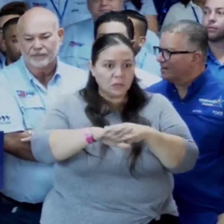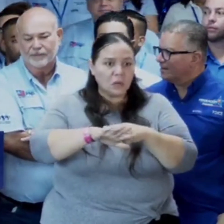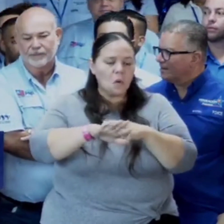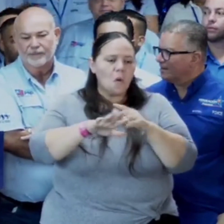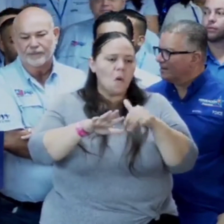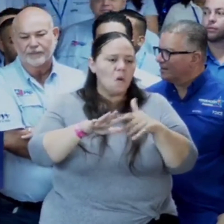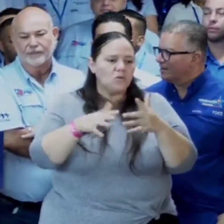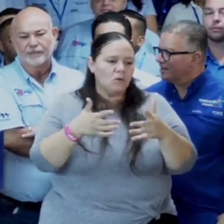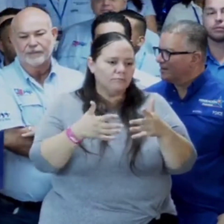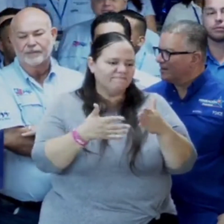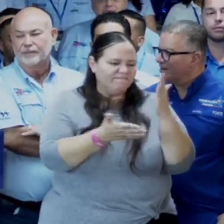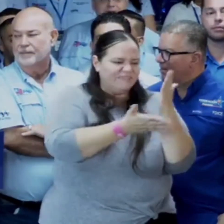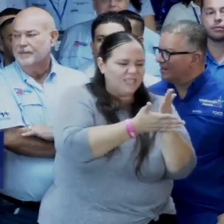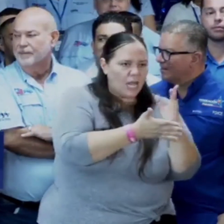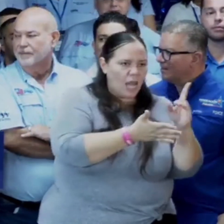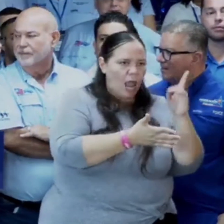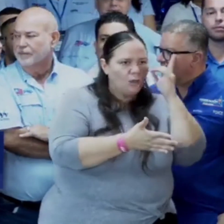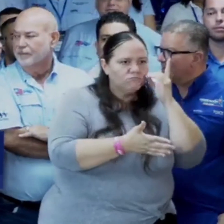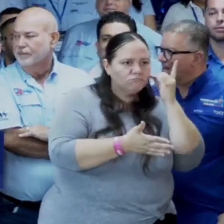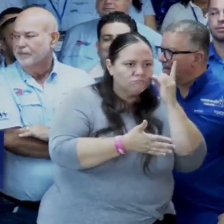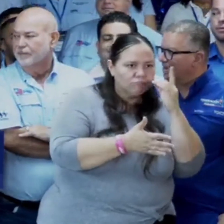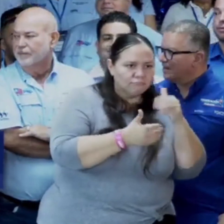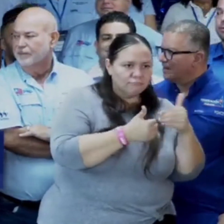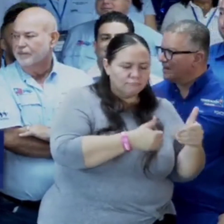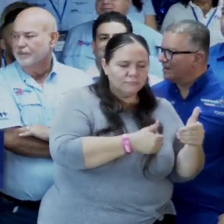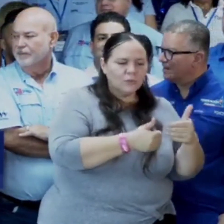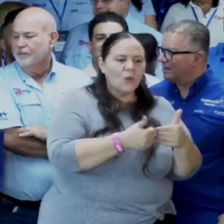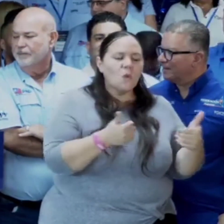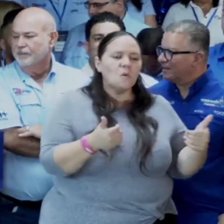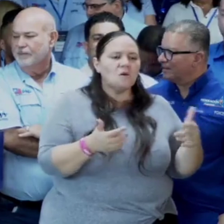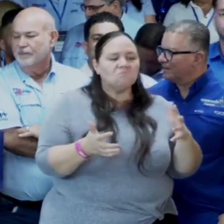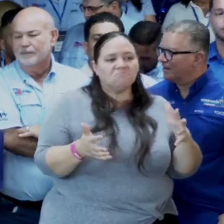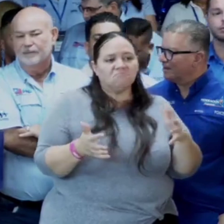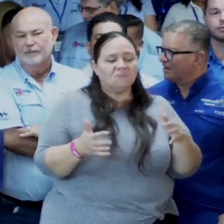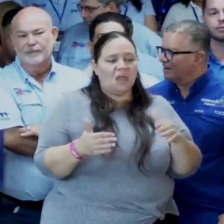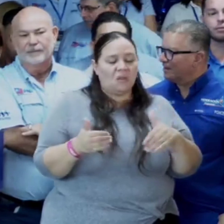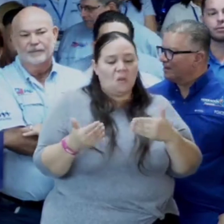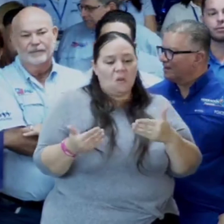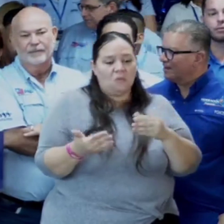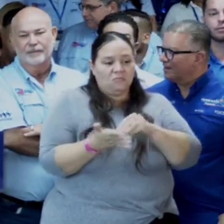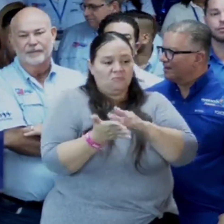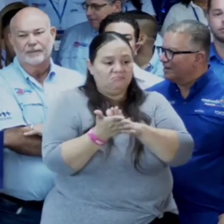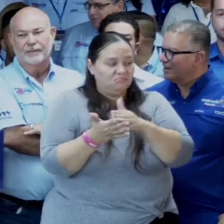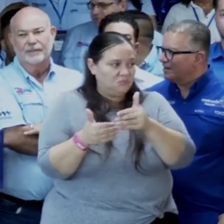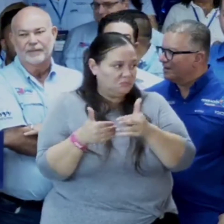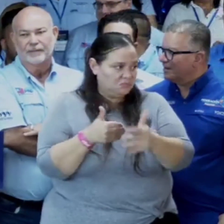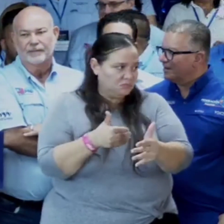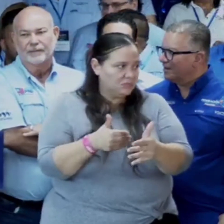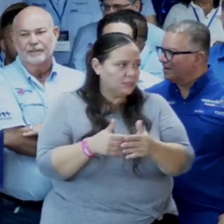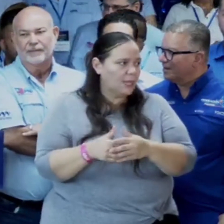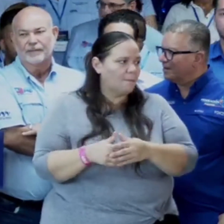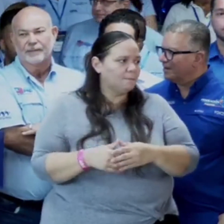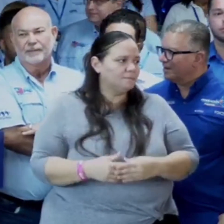y no tiene un récord de acciones en la legislatura Alguien me puede decir el legado legislativo del